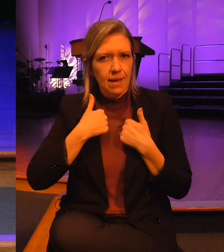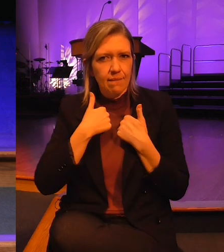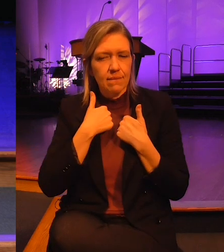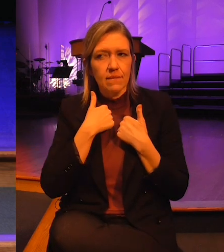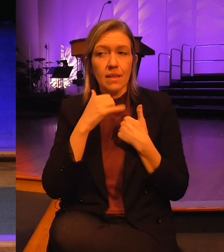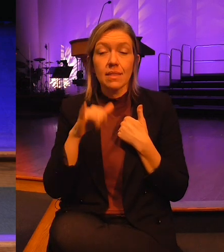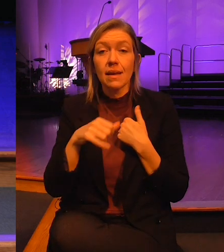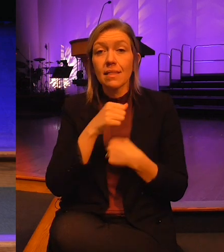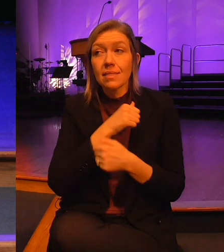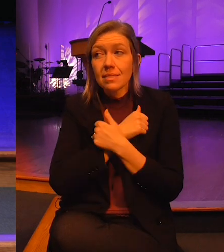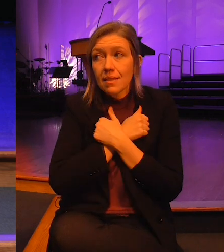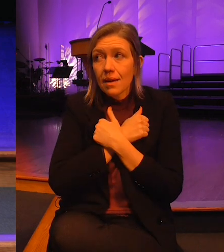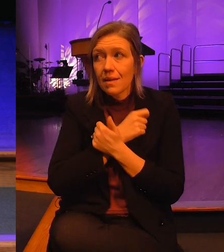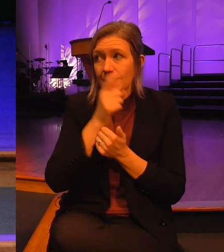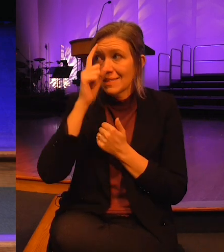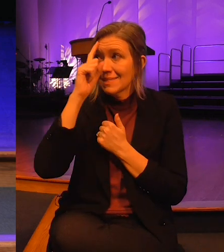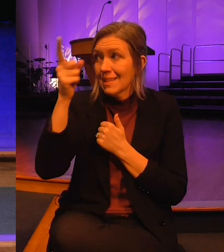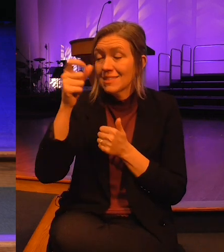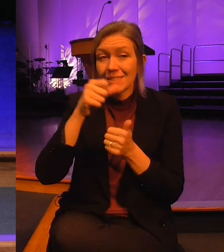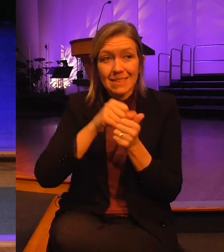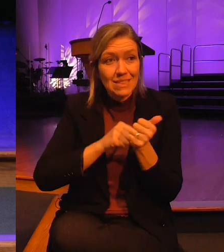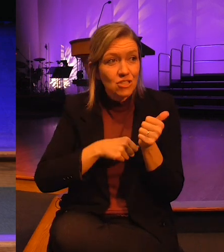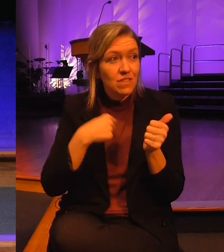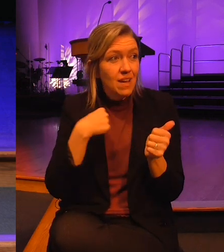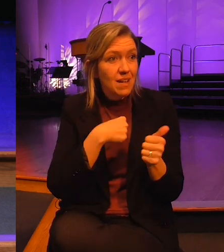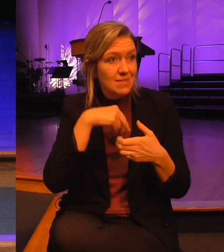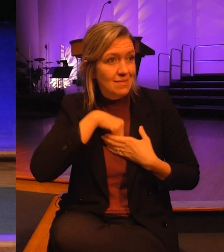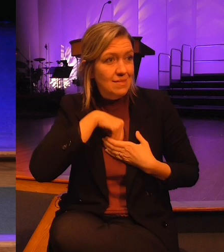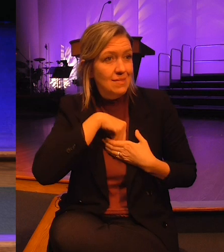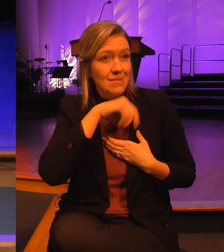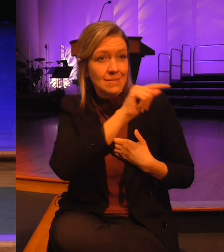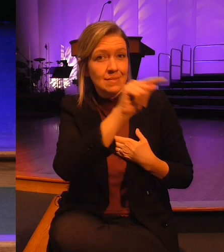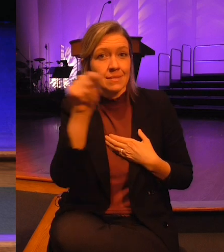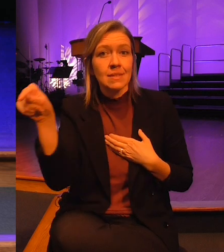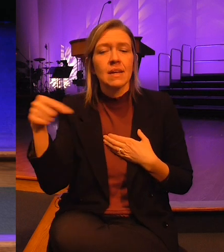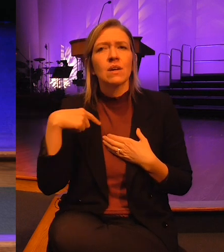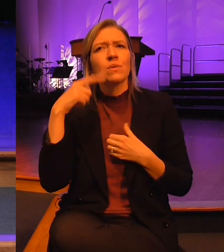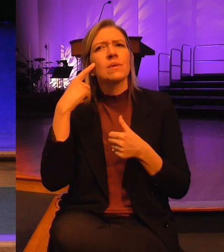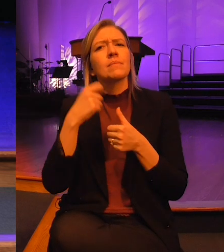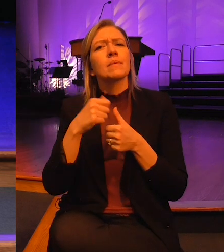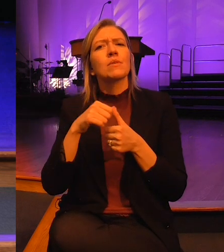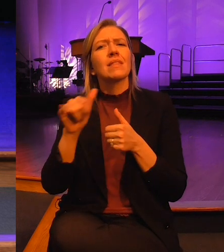todos y cada uno de nosotros. Me acuerdo de esa definición de Dios que Ernest Holmes alguna vez G dijo